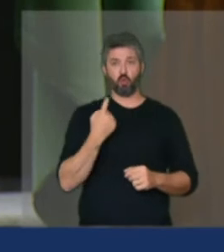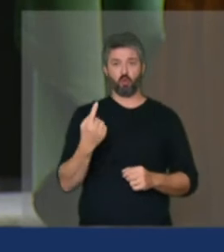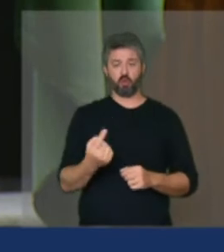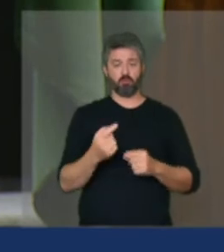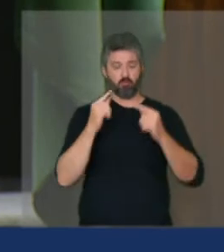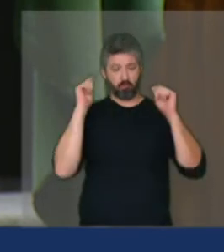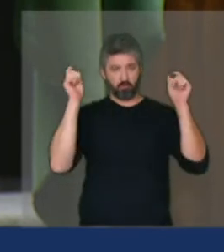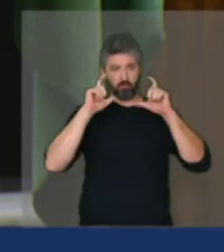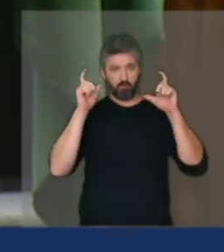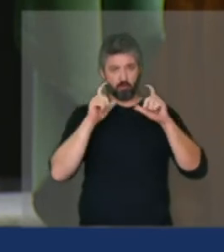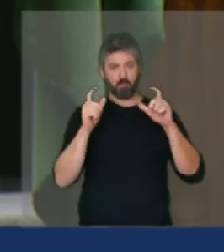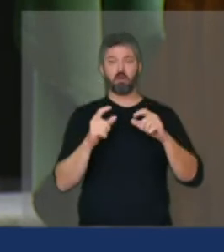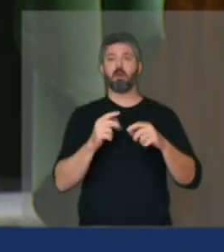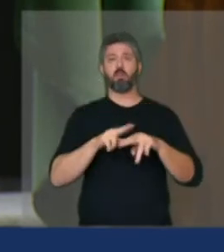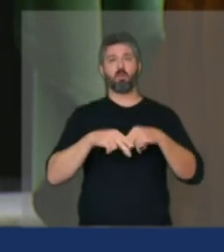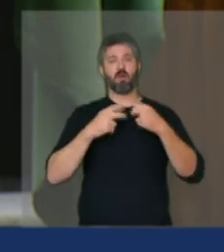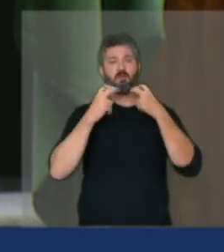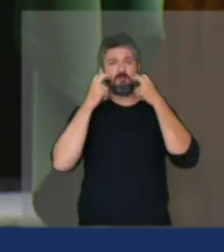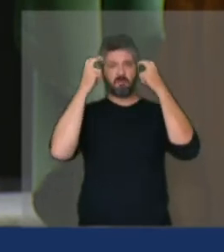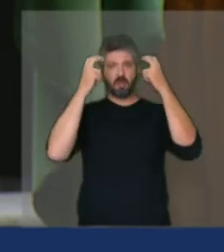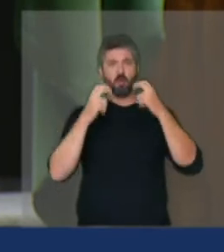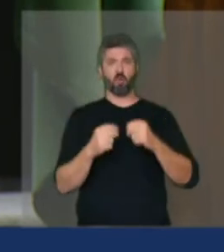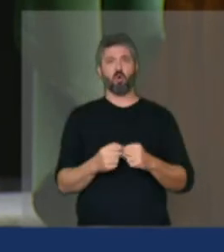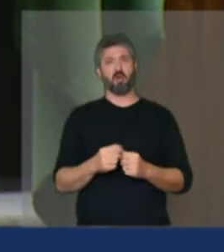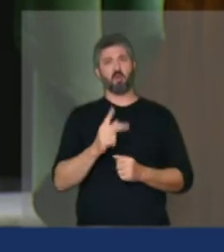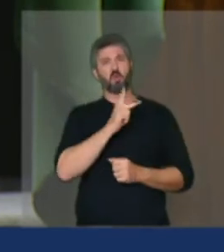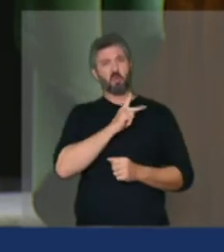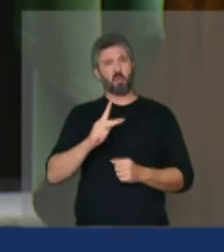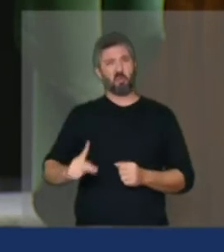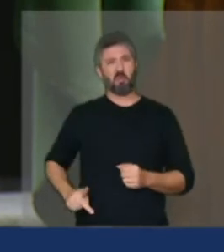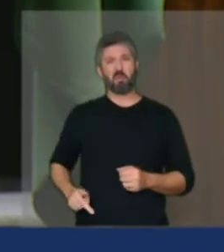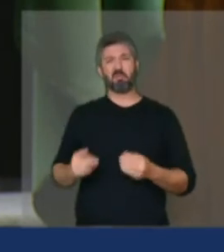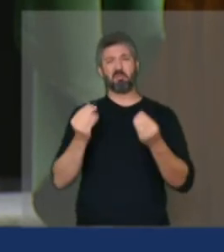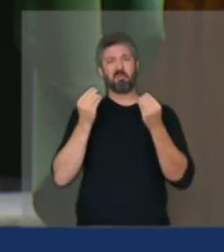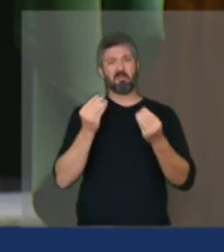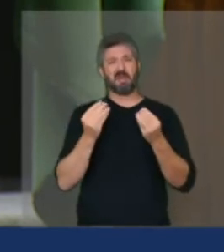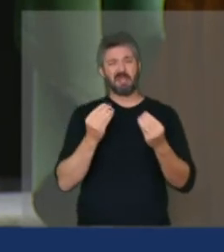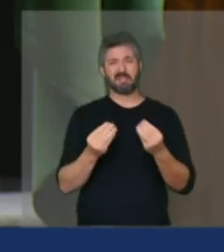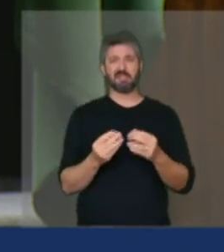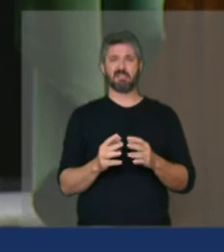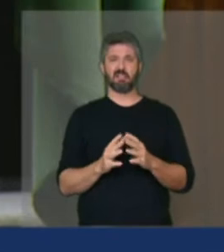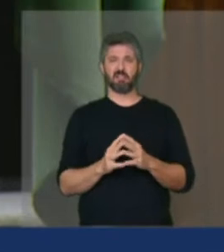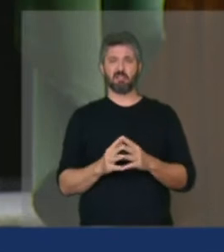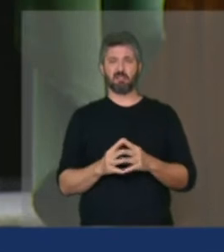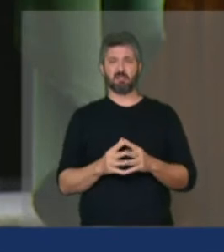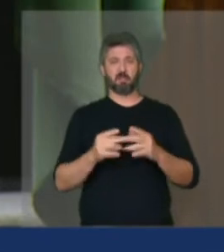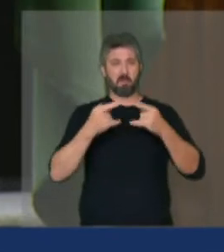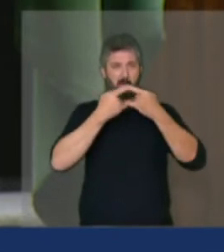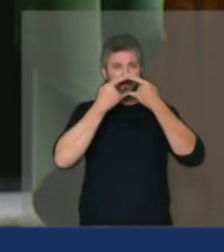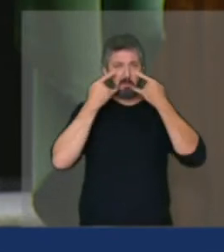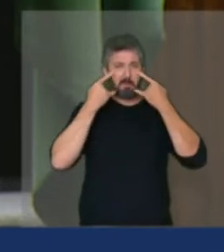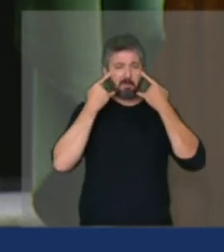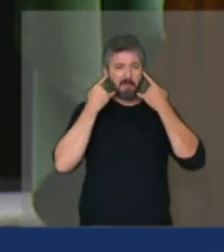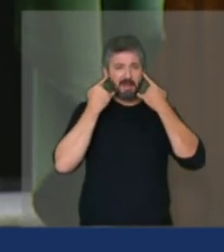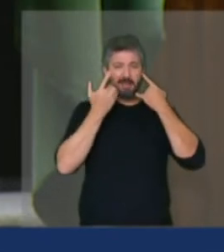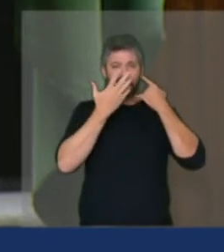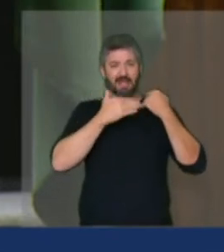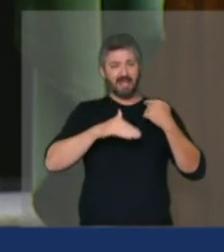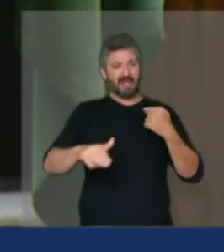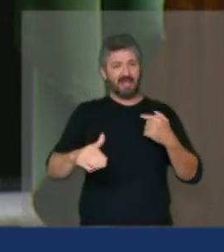FICAMOS PASMOS POR ESSA ATITUDE VERGONHOSA DO PRESIDENTE DA REPÚBLICA DO BRASIL TIRAR UMA MÁSCARA DE UMA CRIANCINHA DE TRÊS ANOS